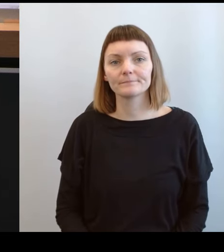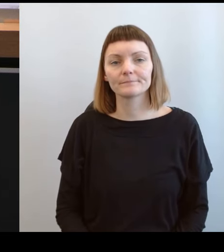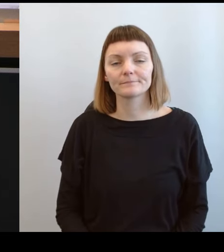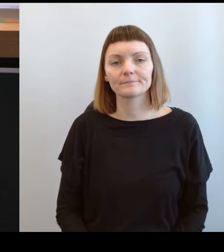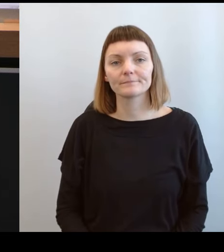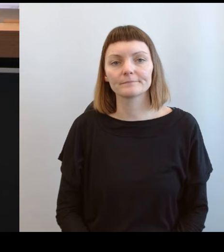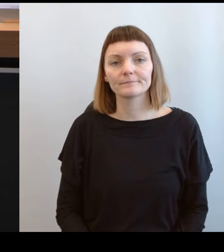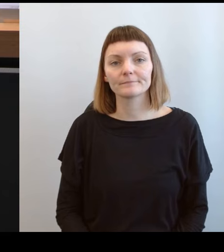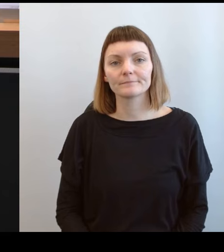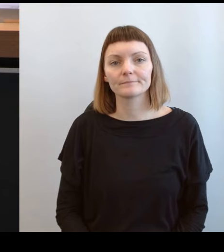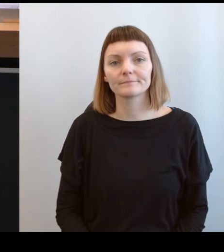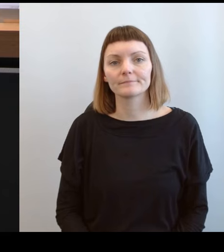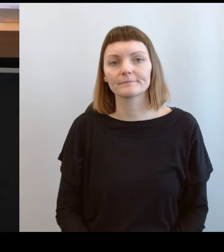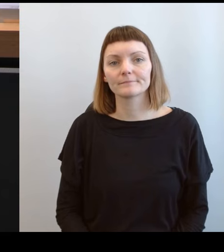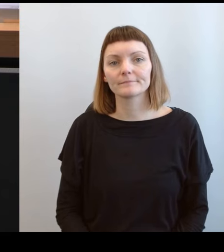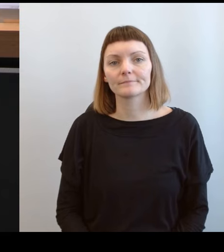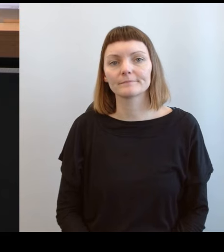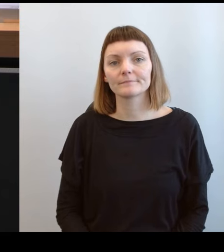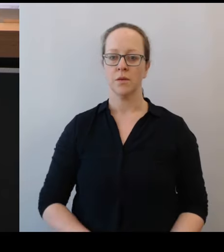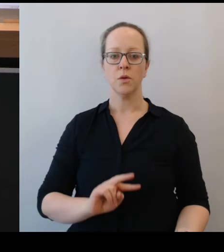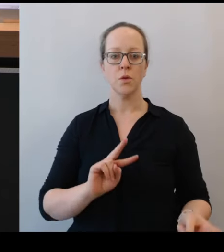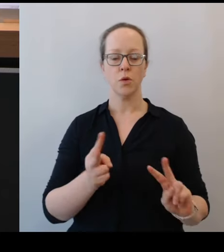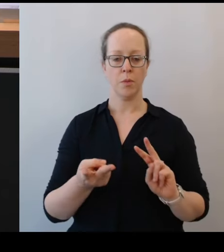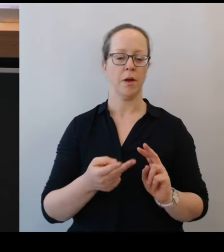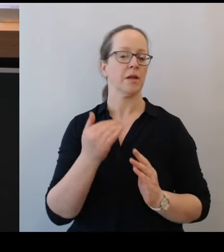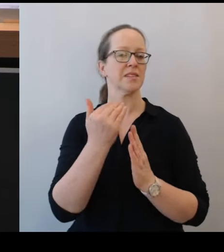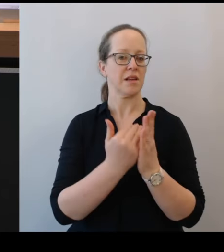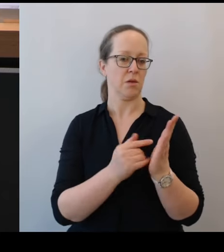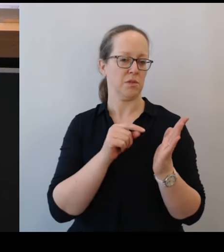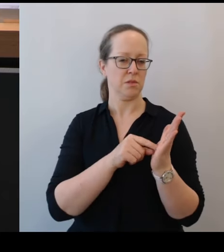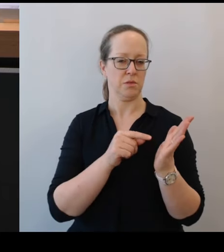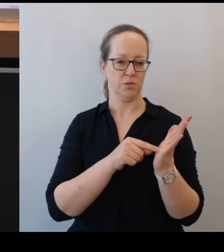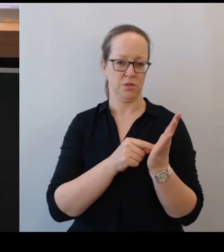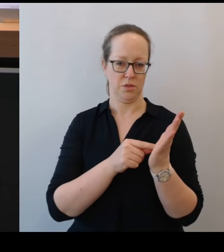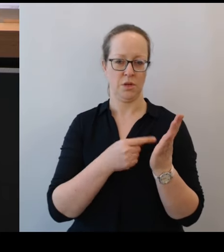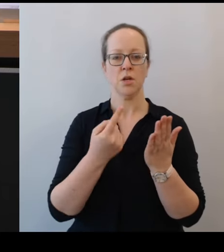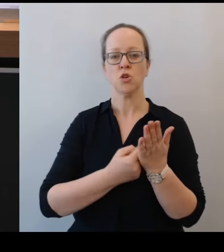zu Steuermindereinnahmen für alle bestätigten Reservierungen vor dem Stichtag